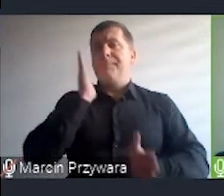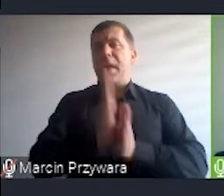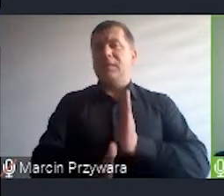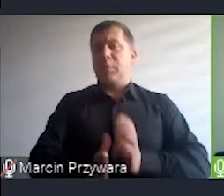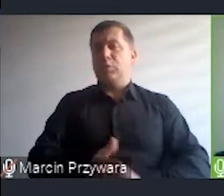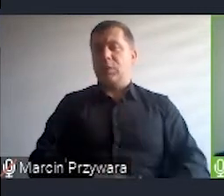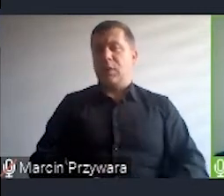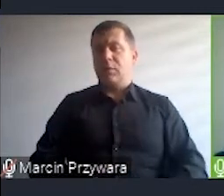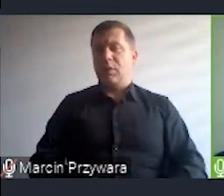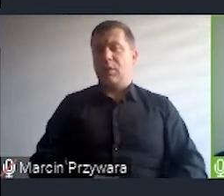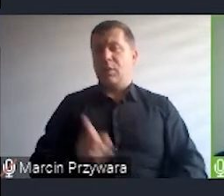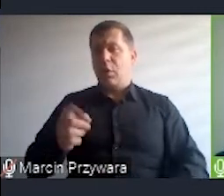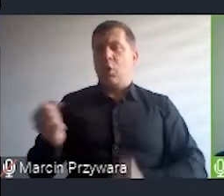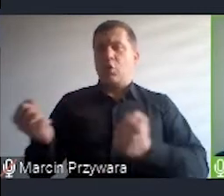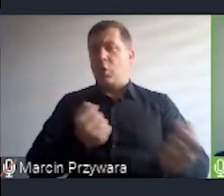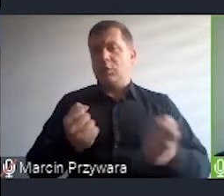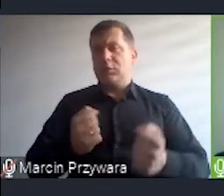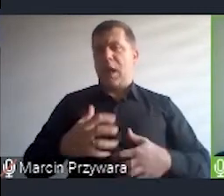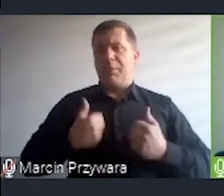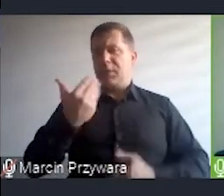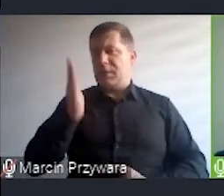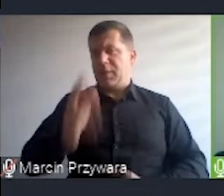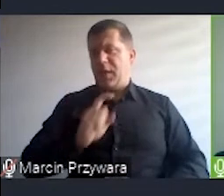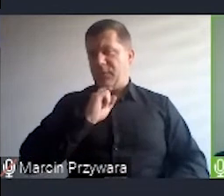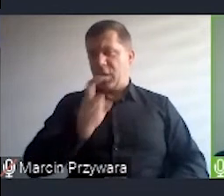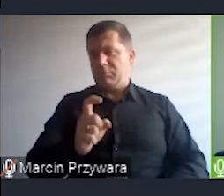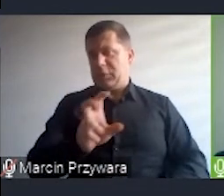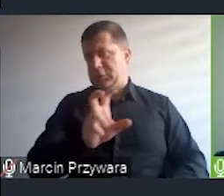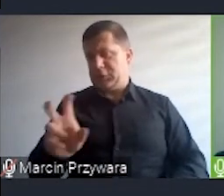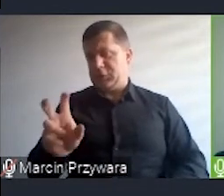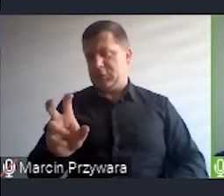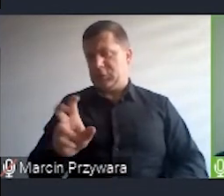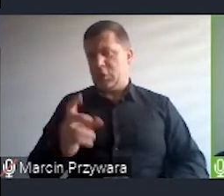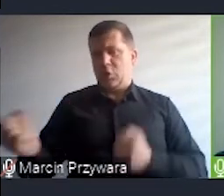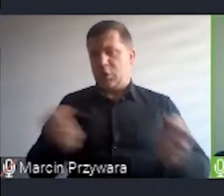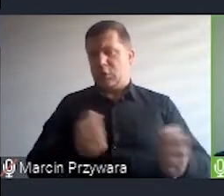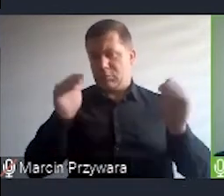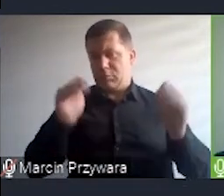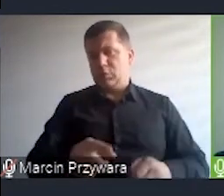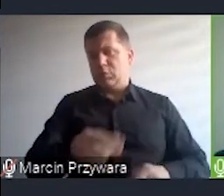ich dostawa – żeby nie było wątpliwości czy dostawa może być kosztem kwalifikowalnym,